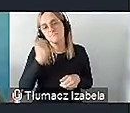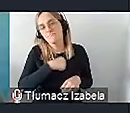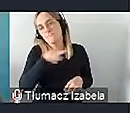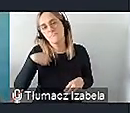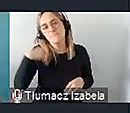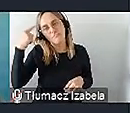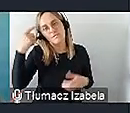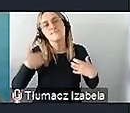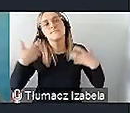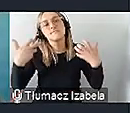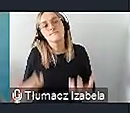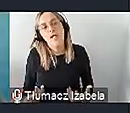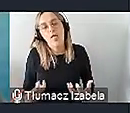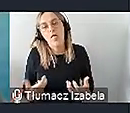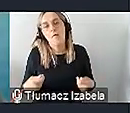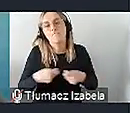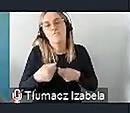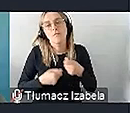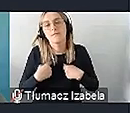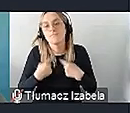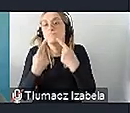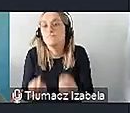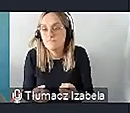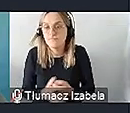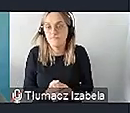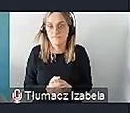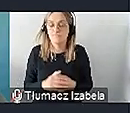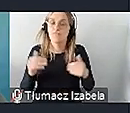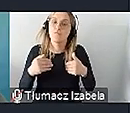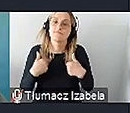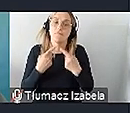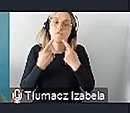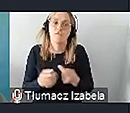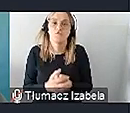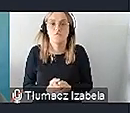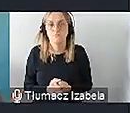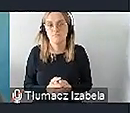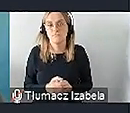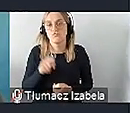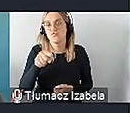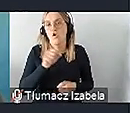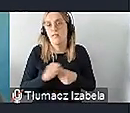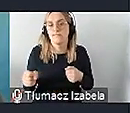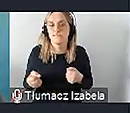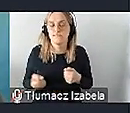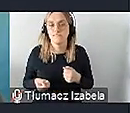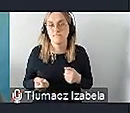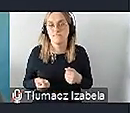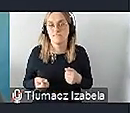co chcemy dokładnie o tej współpracy opowiedzieć. Może chcemy opowiedzieć, że to jest korzyść z tego,